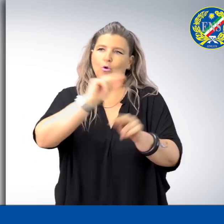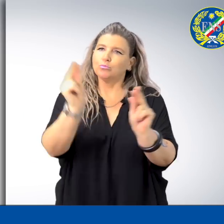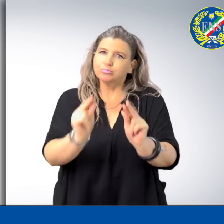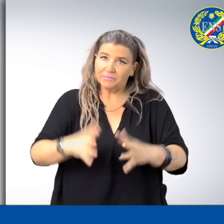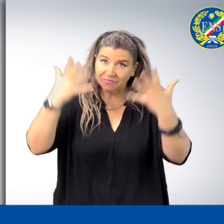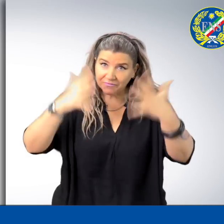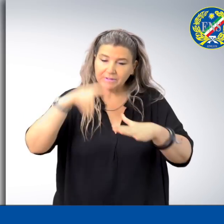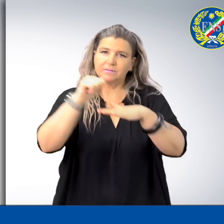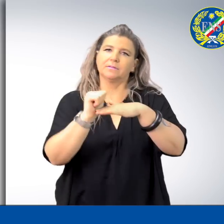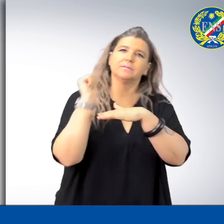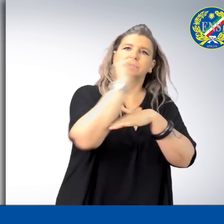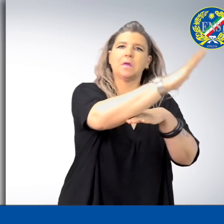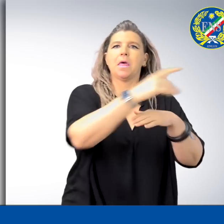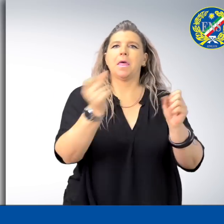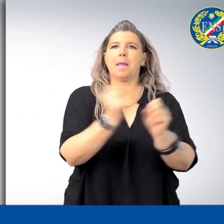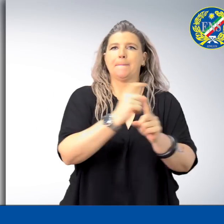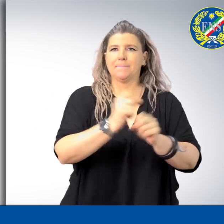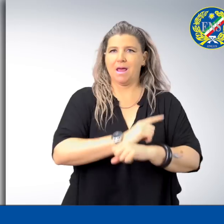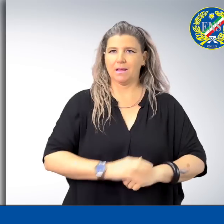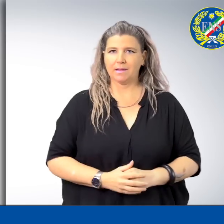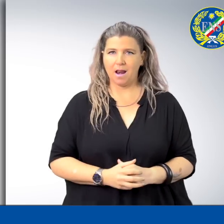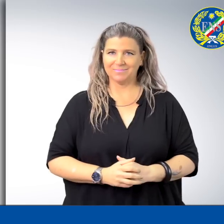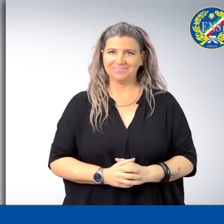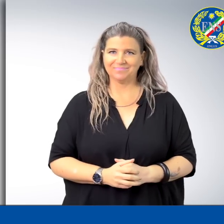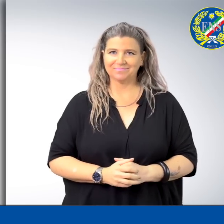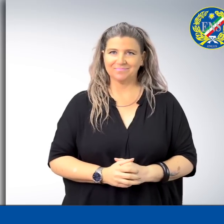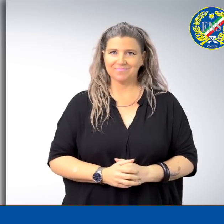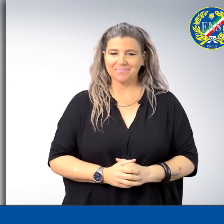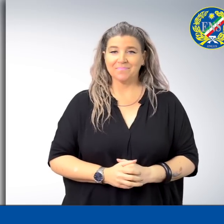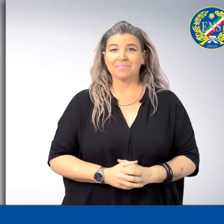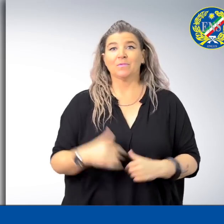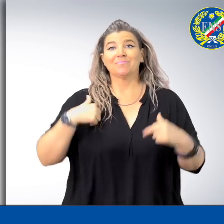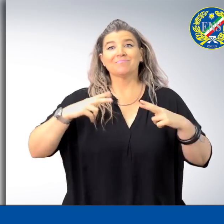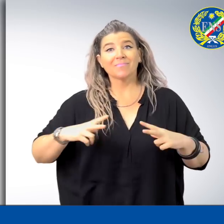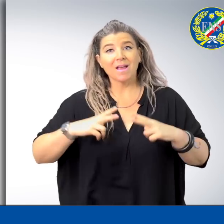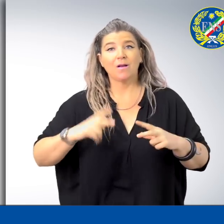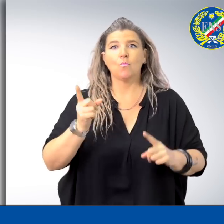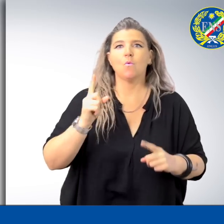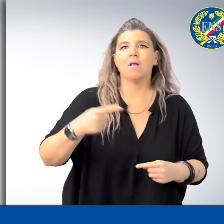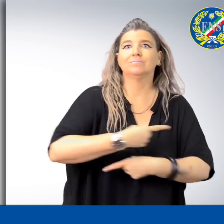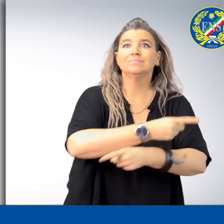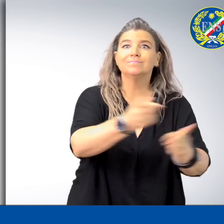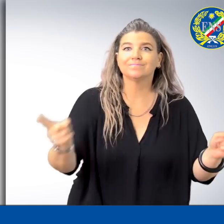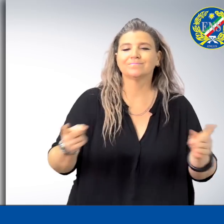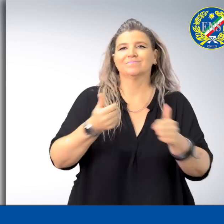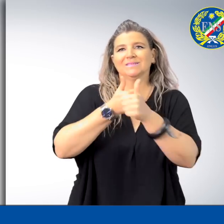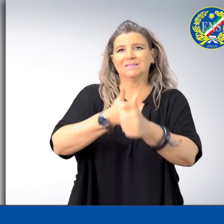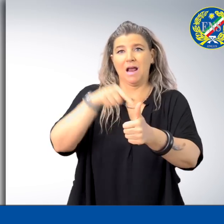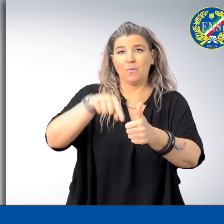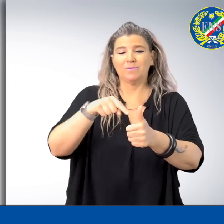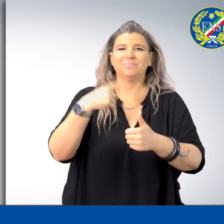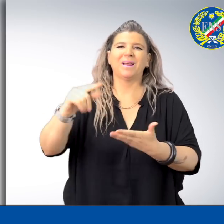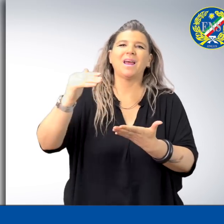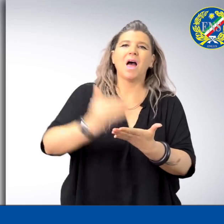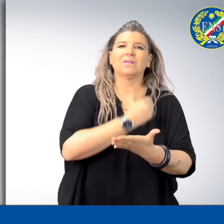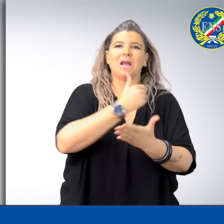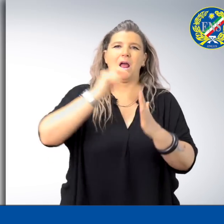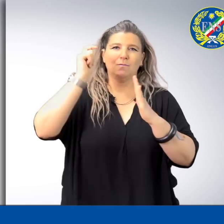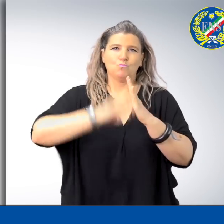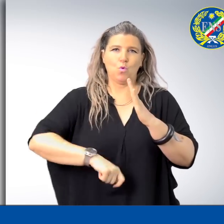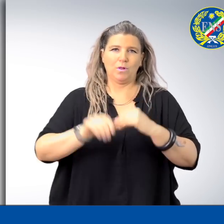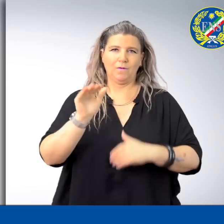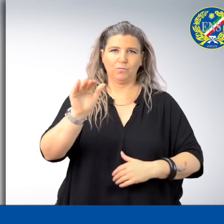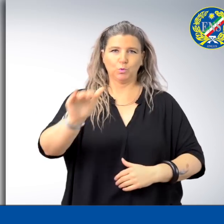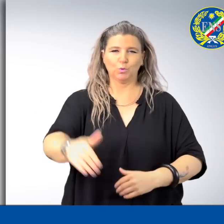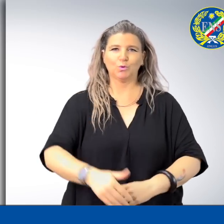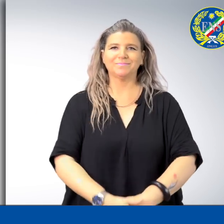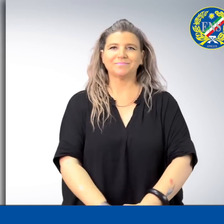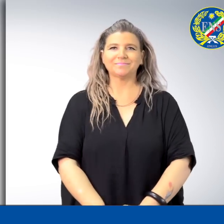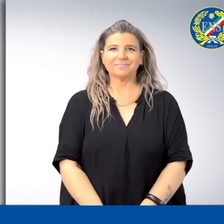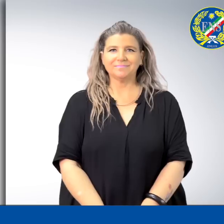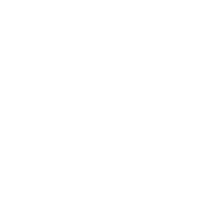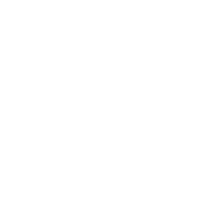a compilare il FAC-SIMILE e inviare email. Seguite la procedure per evitare multe in futuro.